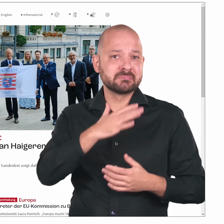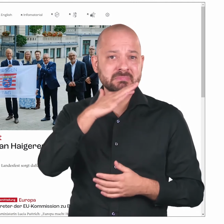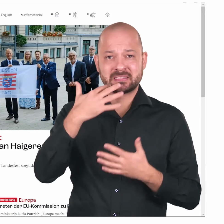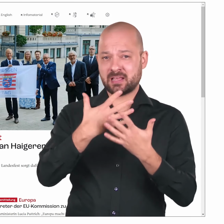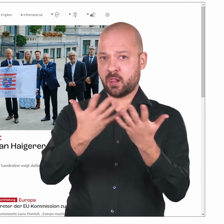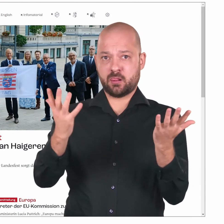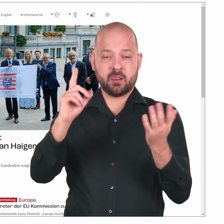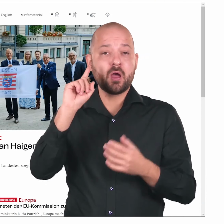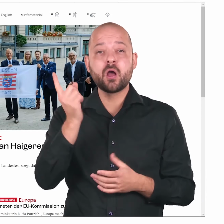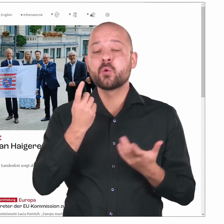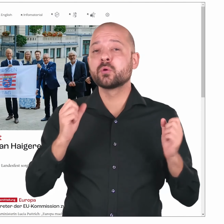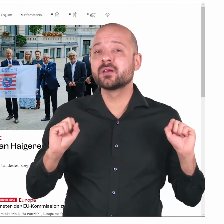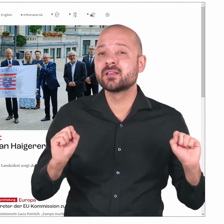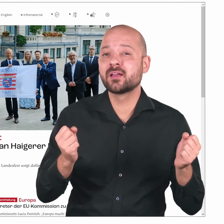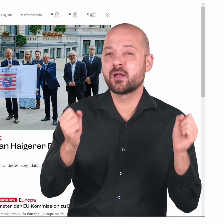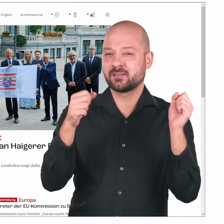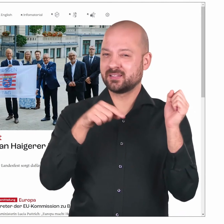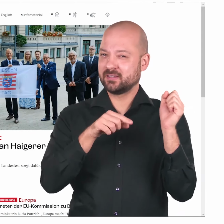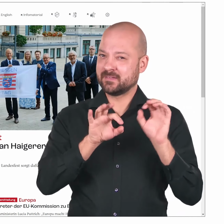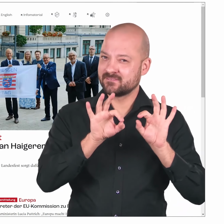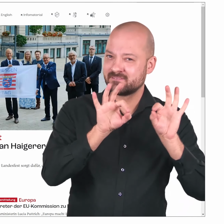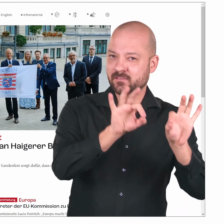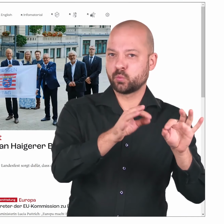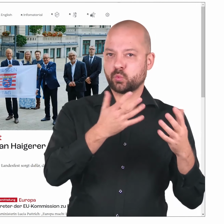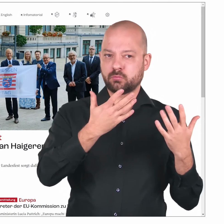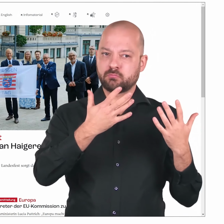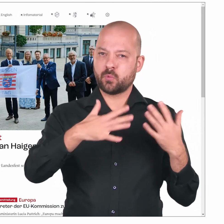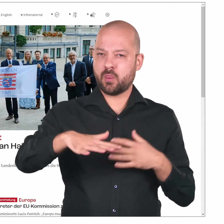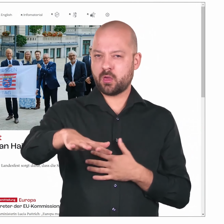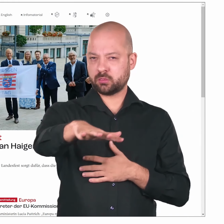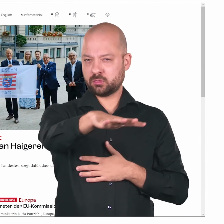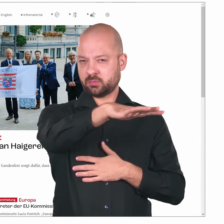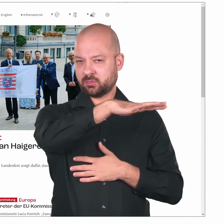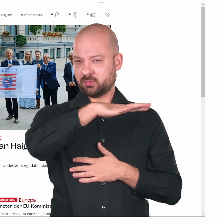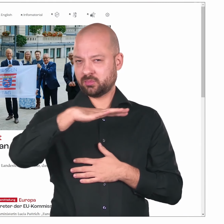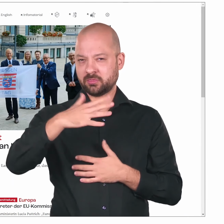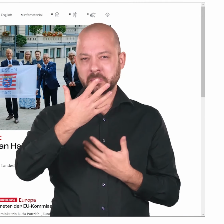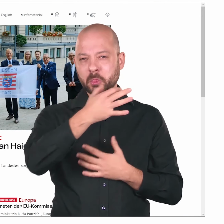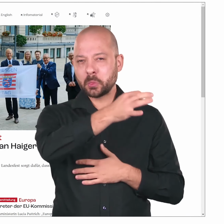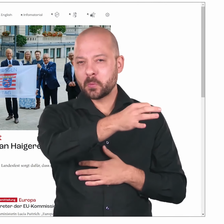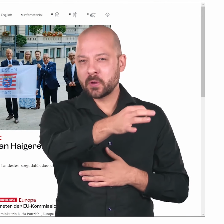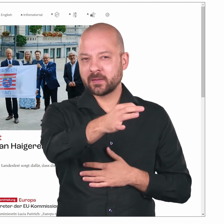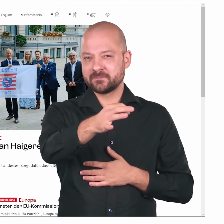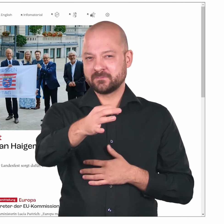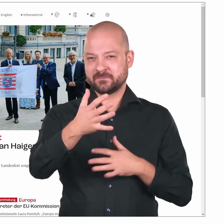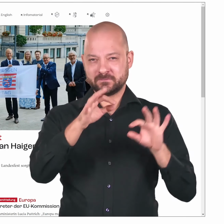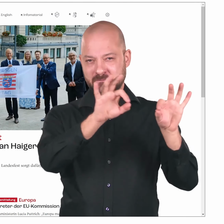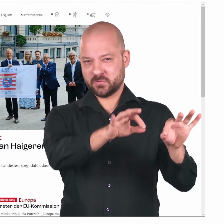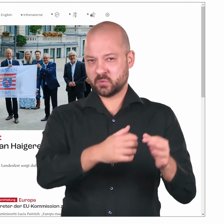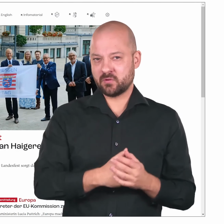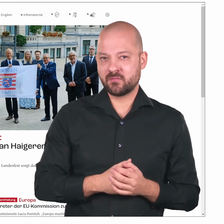Auch Initiativen für den ländlichen Raum